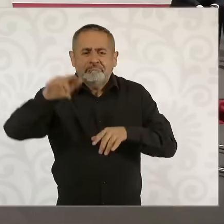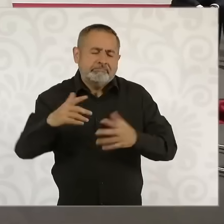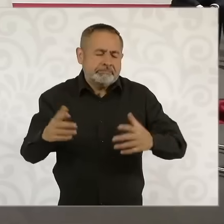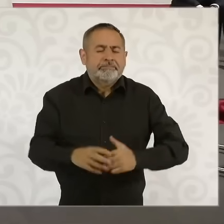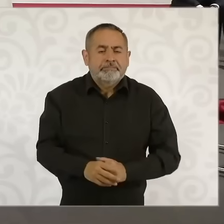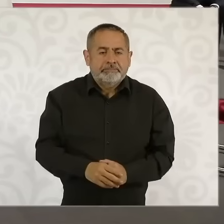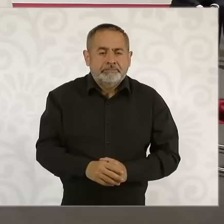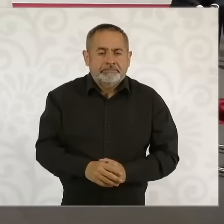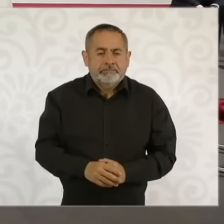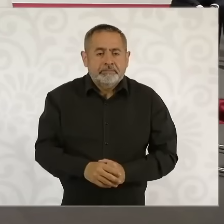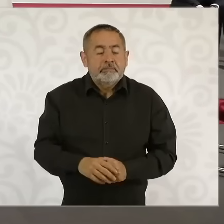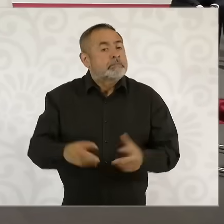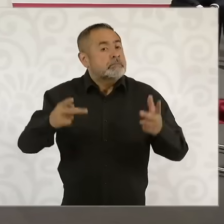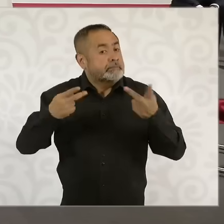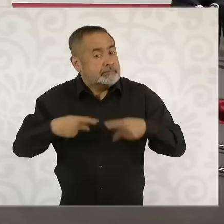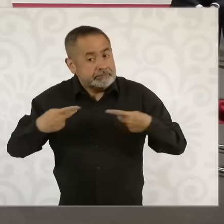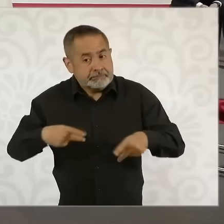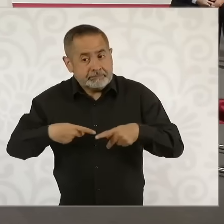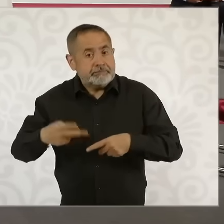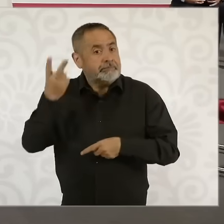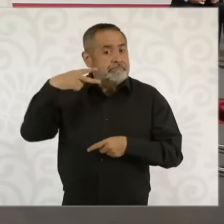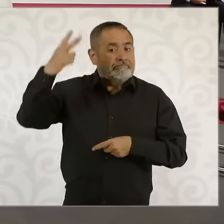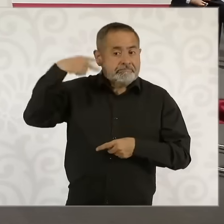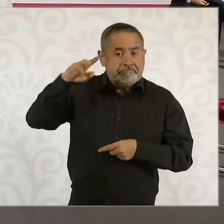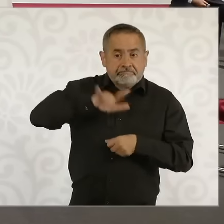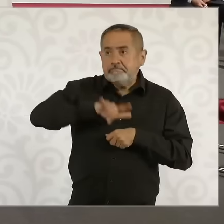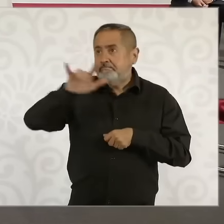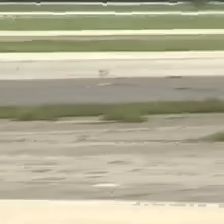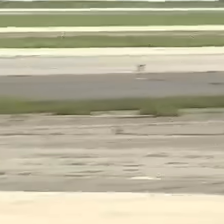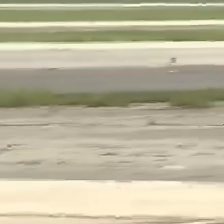Por lo que respecta al transporte de pasajeros, es importante recordar que para un para que un